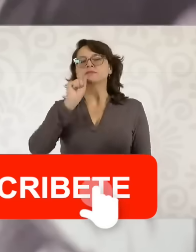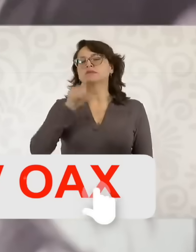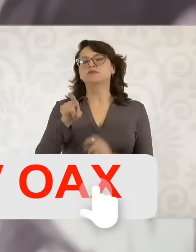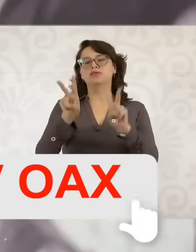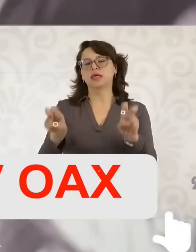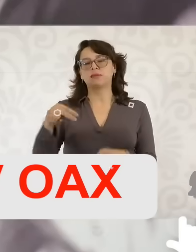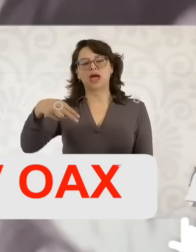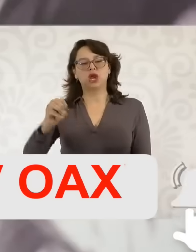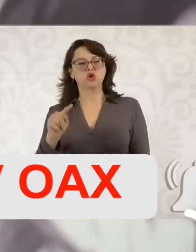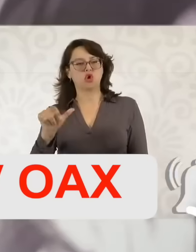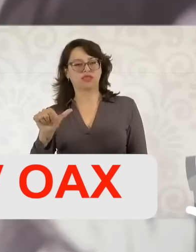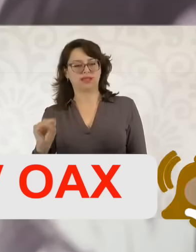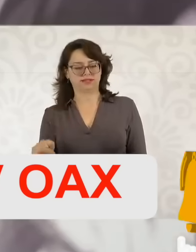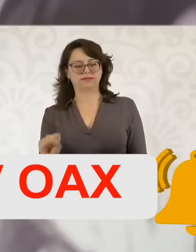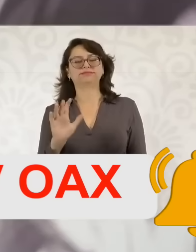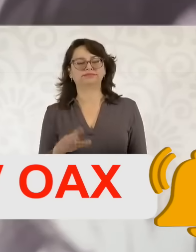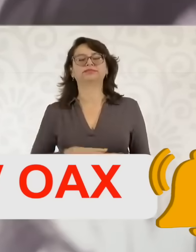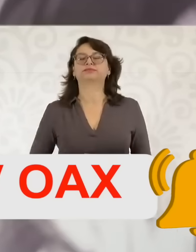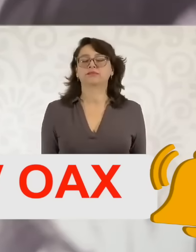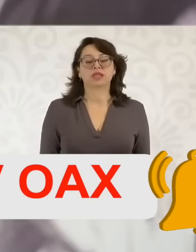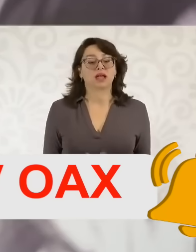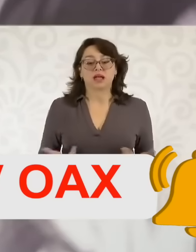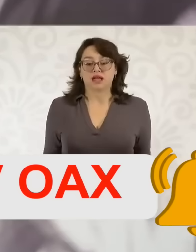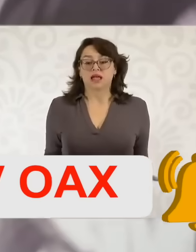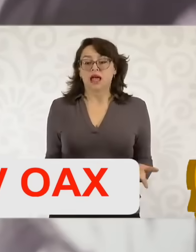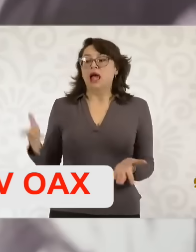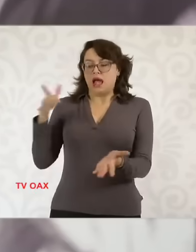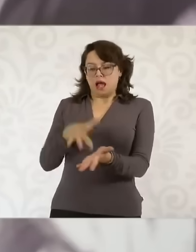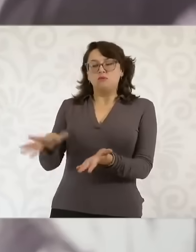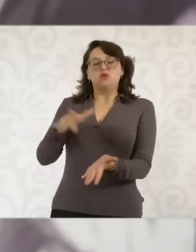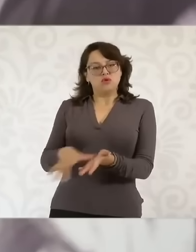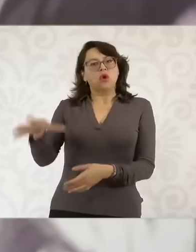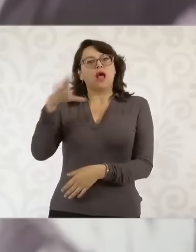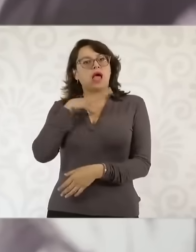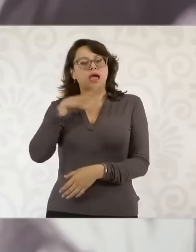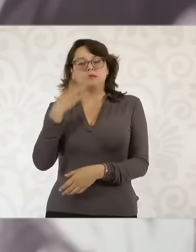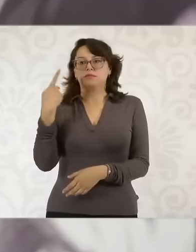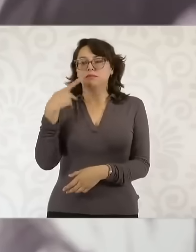en ese momento, los apoyos que se están buscando son focalizados y estamos tratando de atender eh